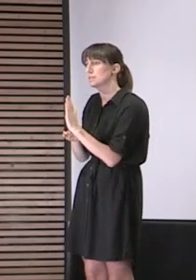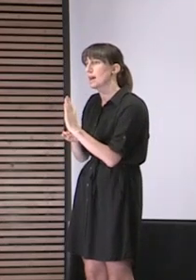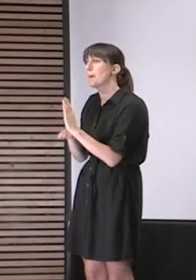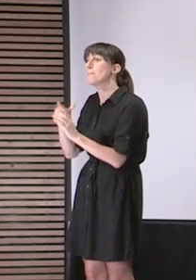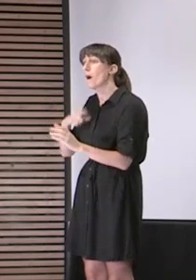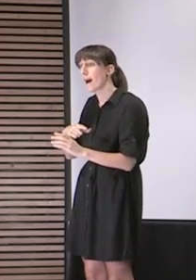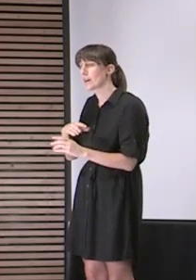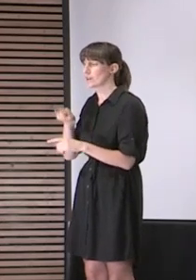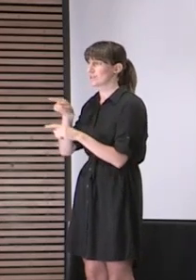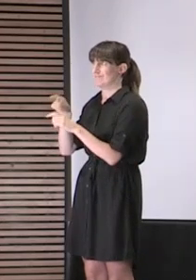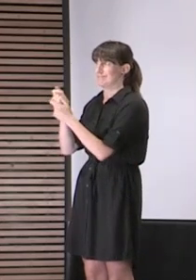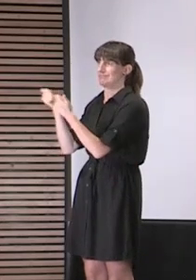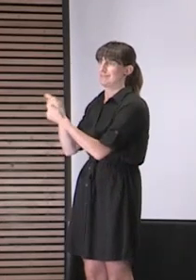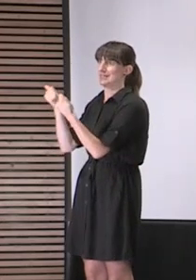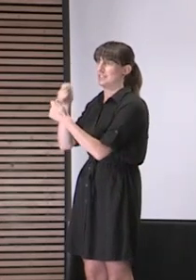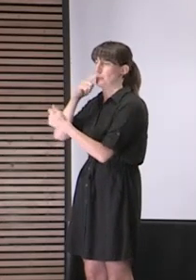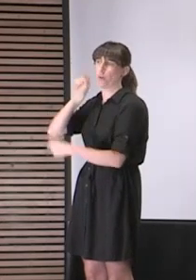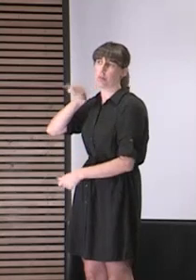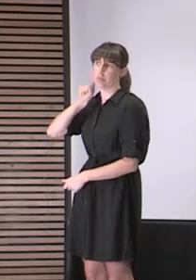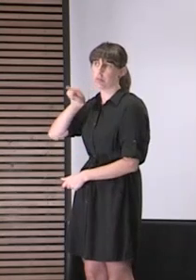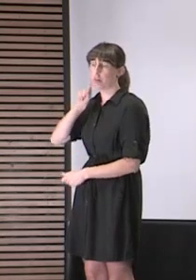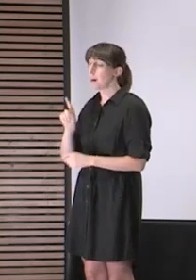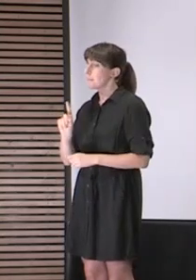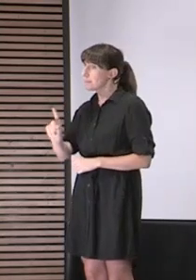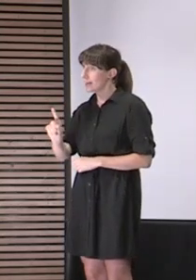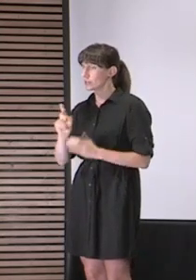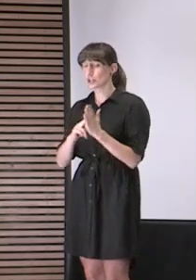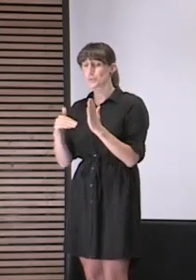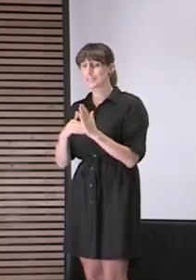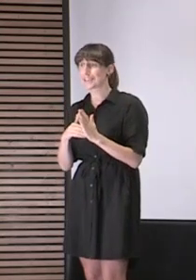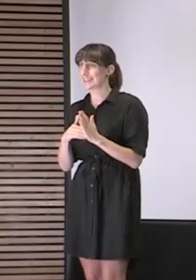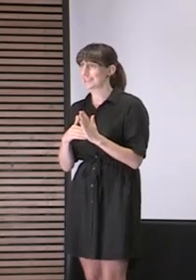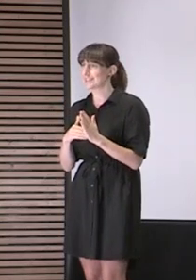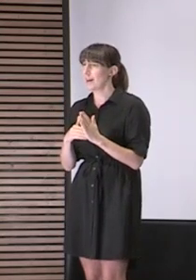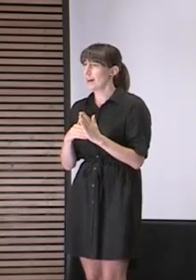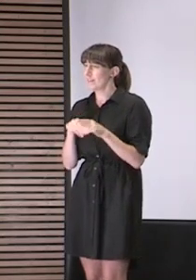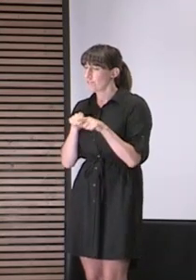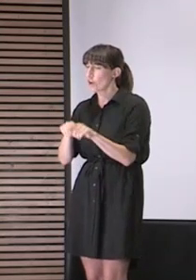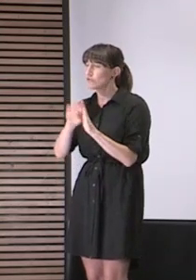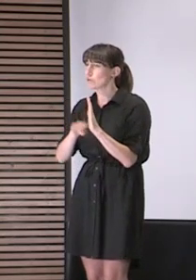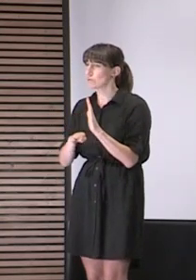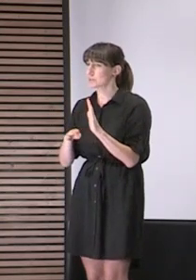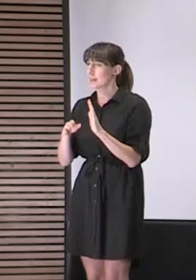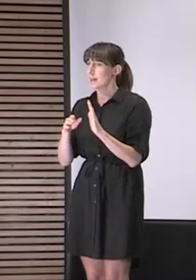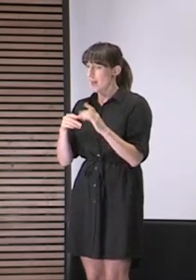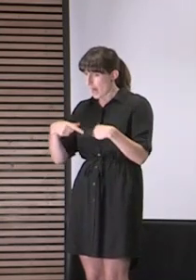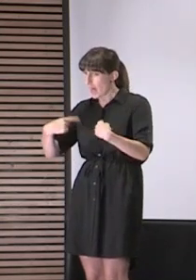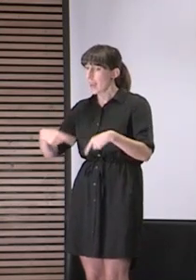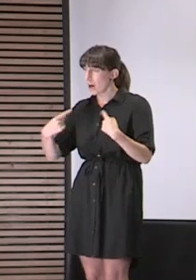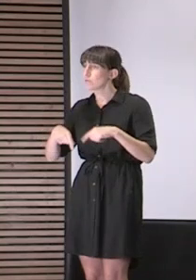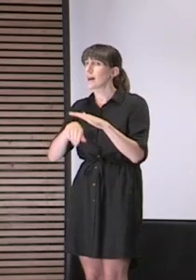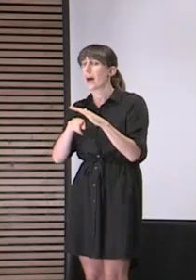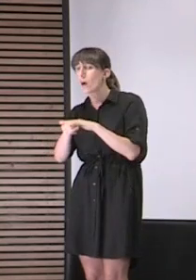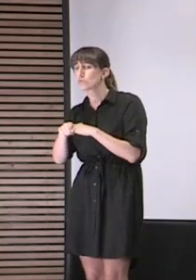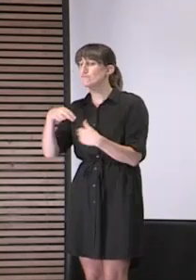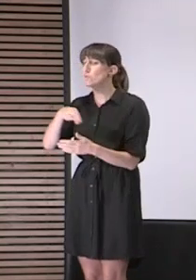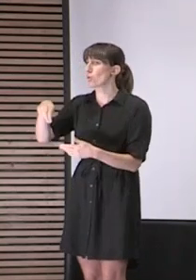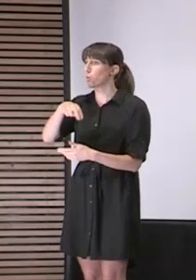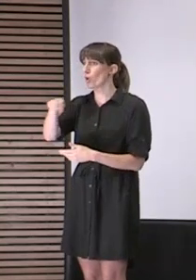no han sido seguidos. Conozco a